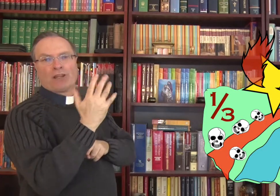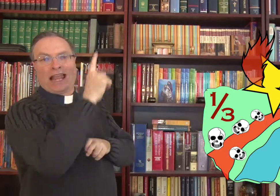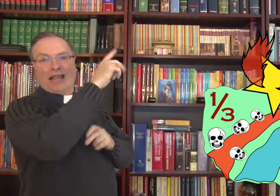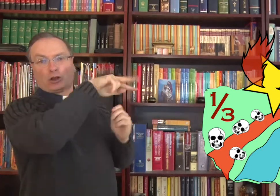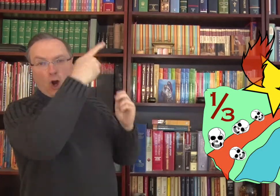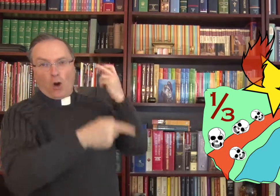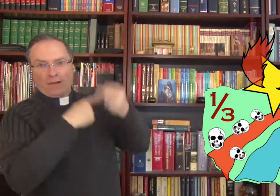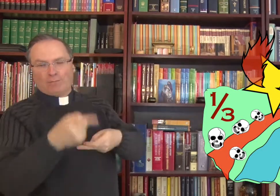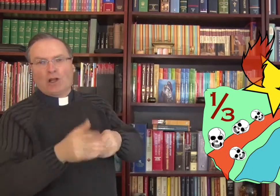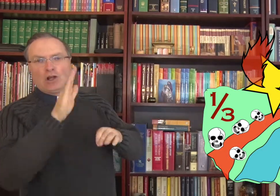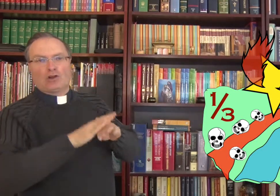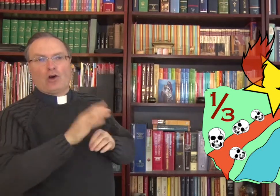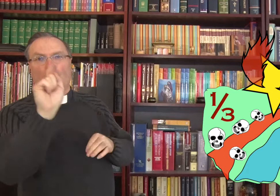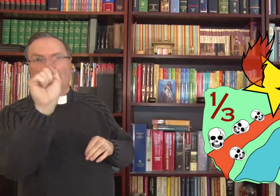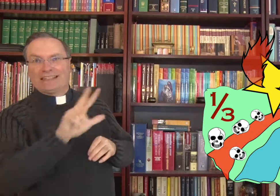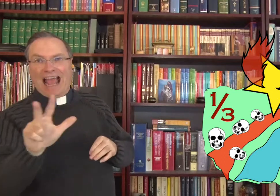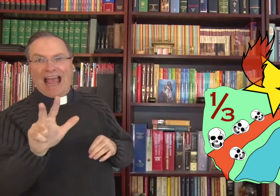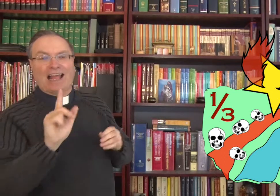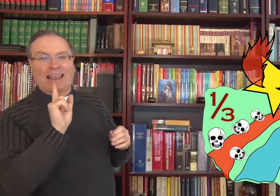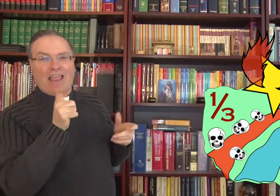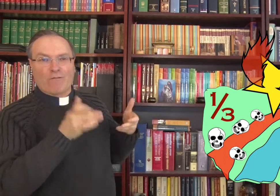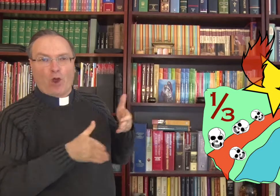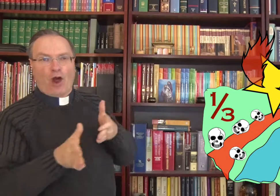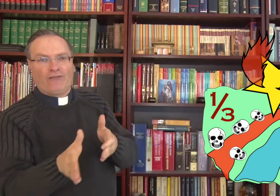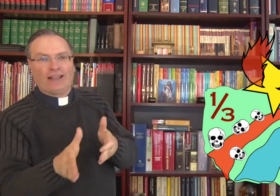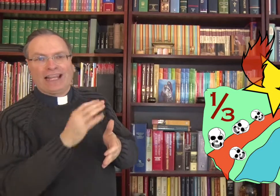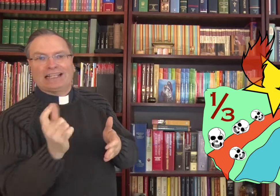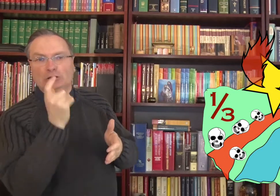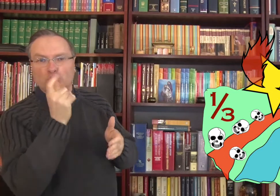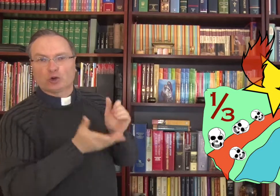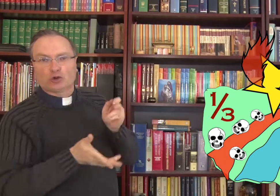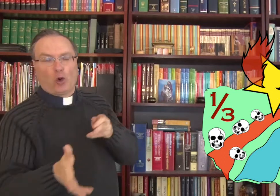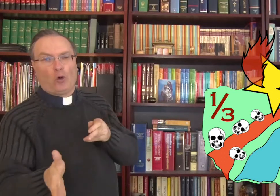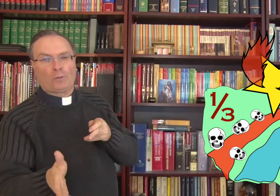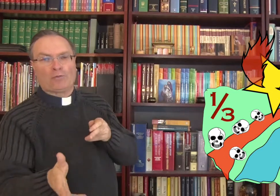elle tomba sur le tiers des fleuves et sur les sources d'eau.